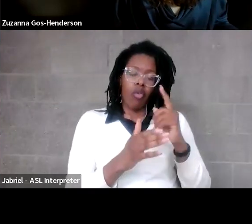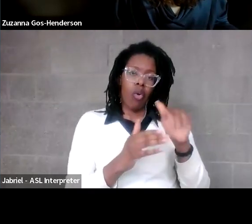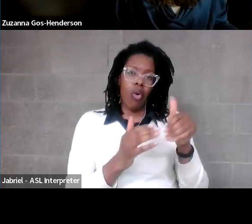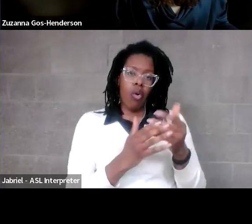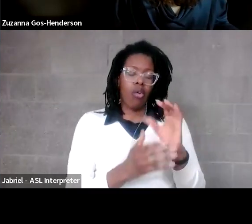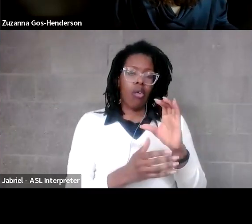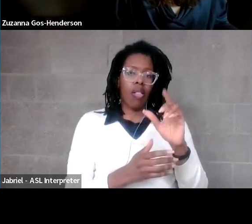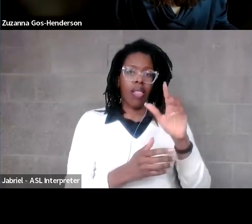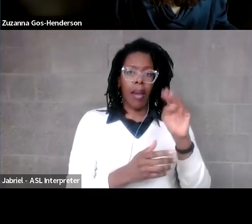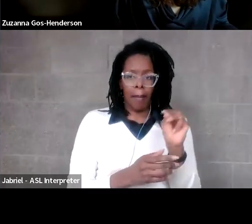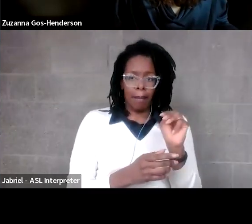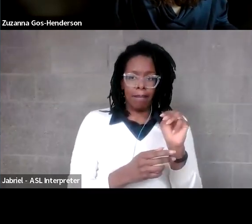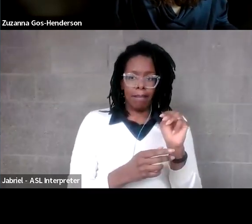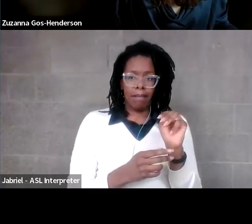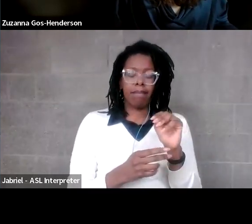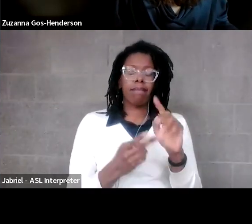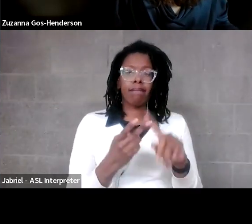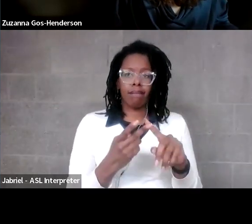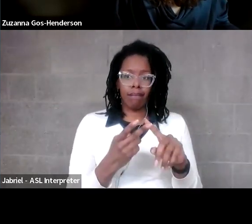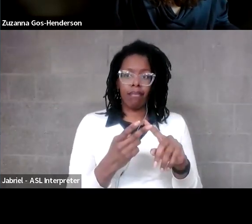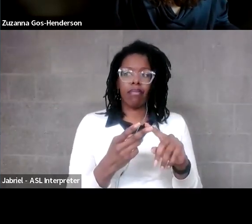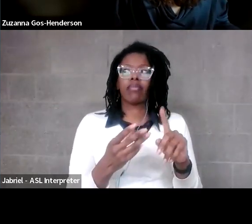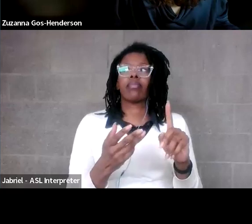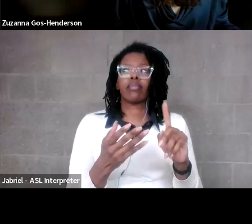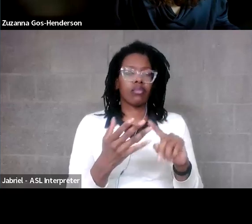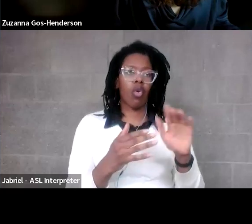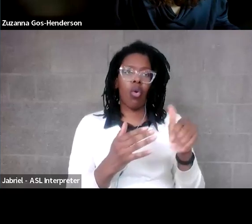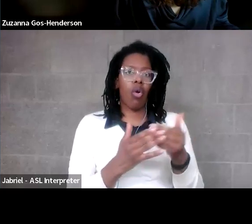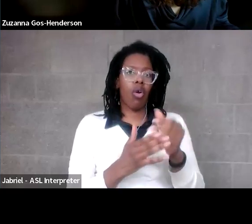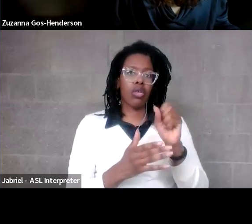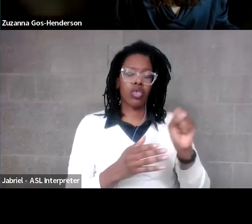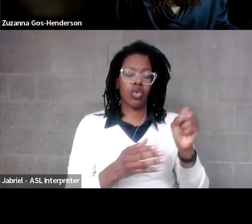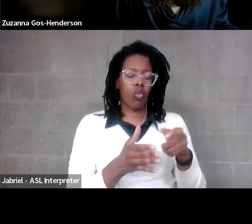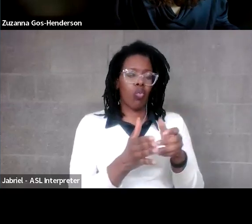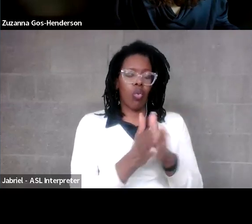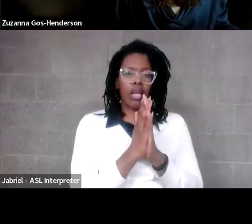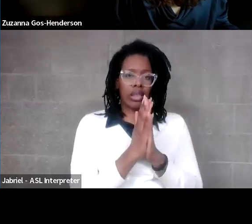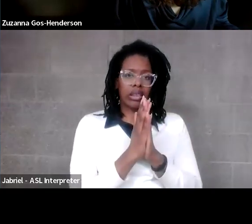y todas las solicitudes de tarjetas del Seguro Social. Pero cuando se trata de individuos